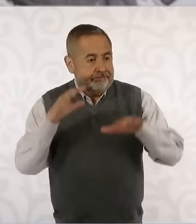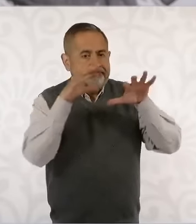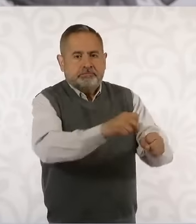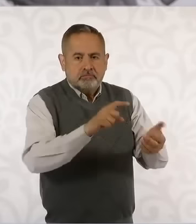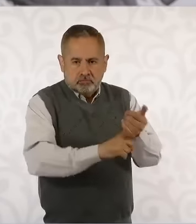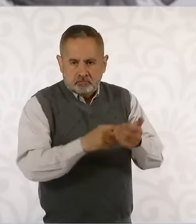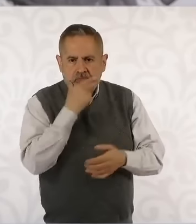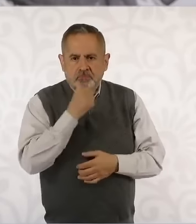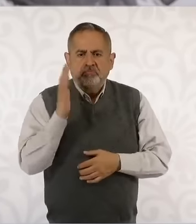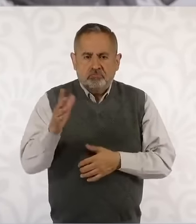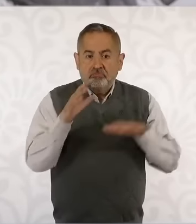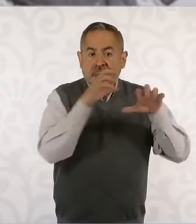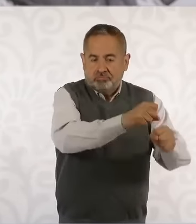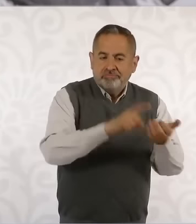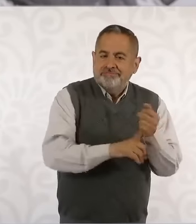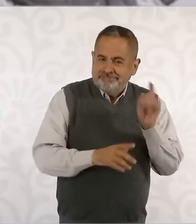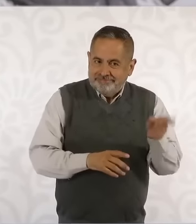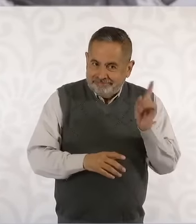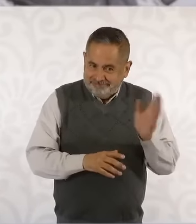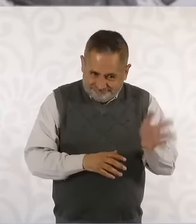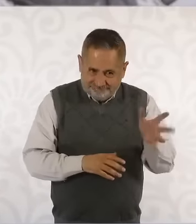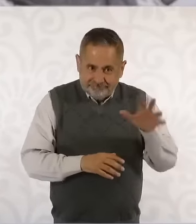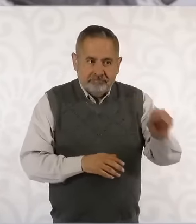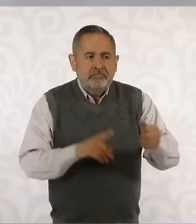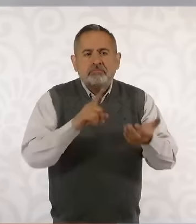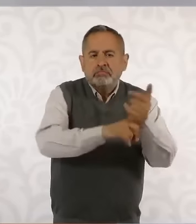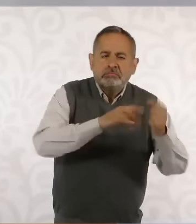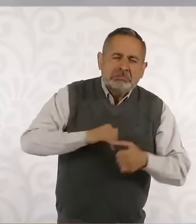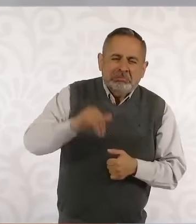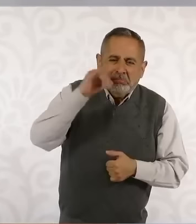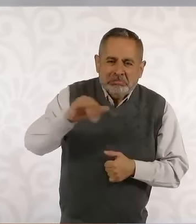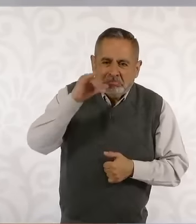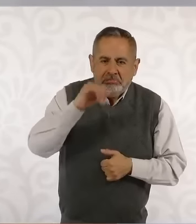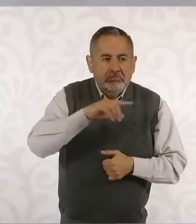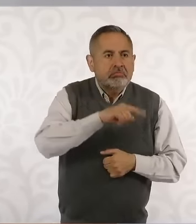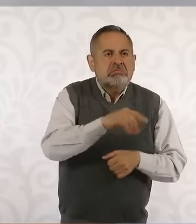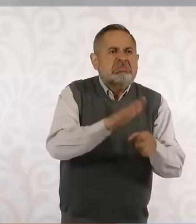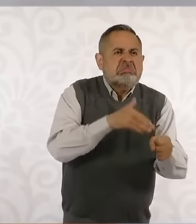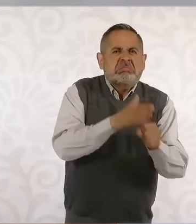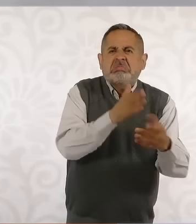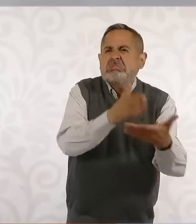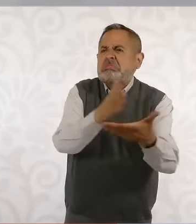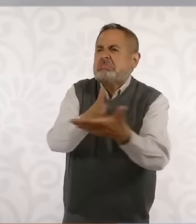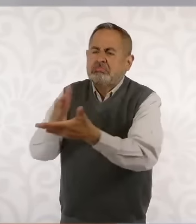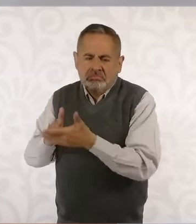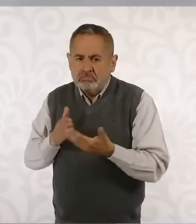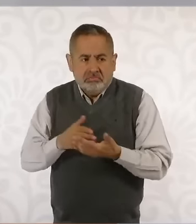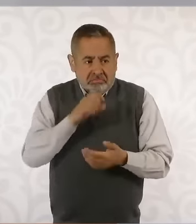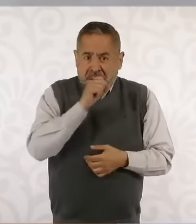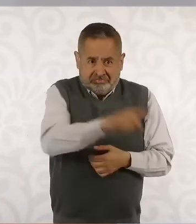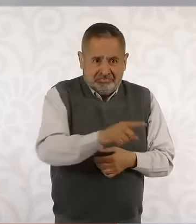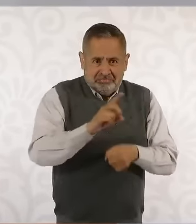que además resulta que estaba alcoholizado y estaba acosando a otras mujeres en en la calle.